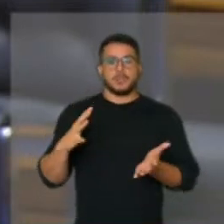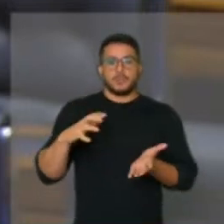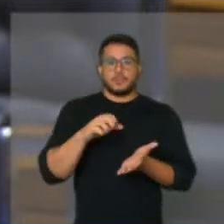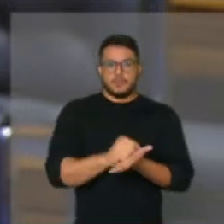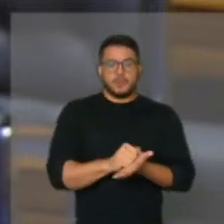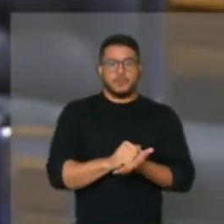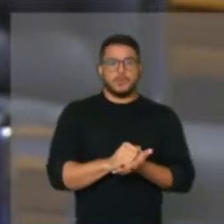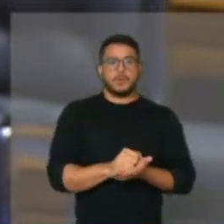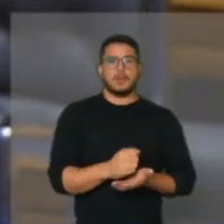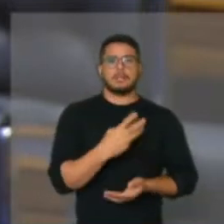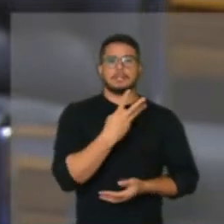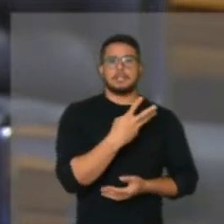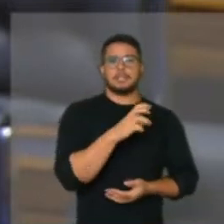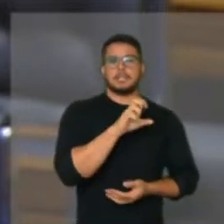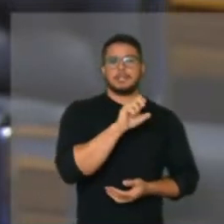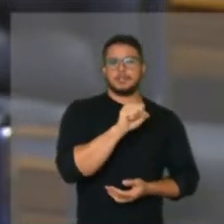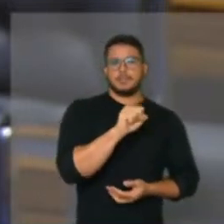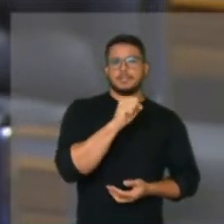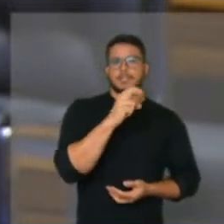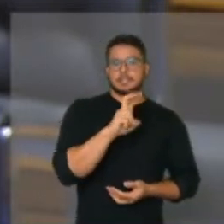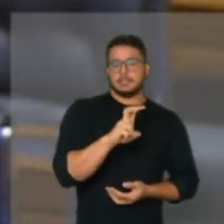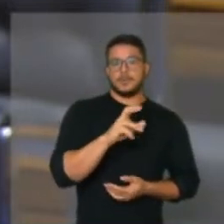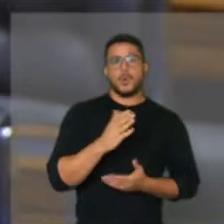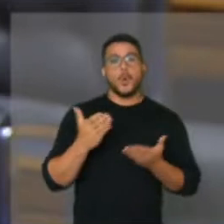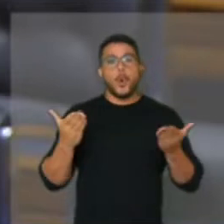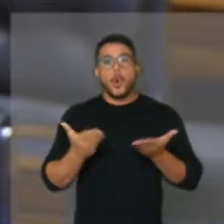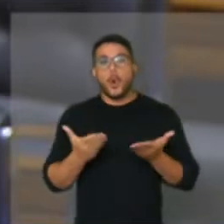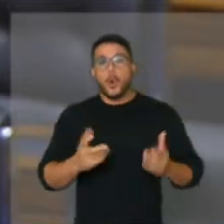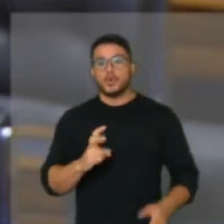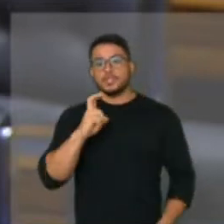ISSO É O MINISTRO PAULO GUEDES. A GASOLINA PODIA HOJE, SE O DÓLAR FOSSE 4 REAIS...